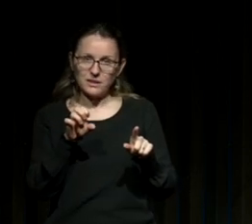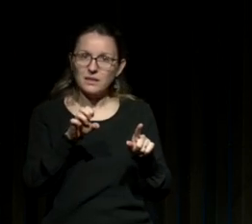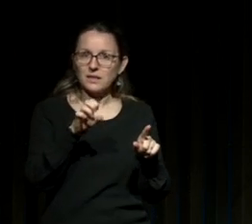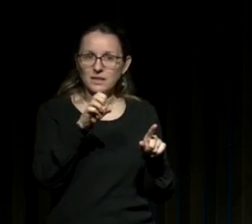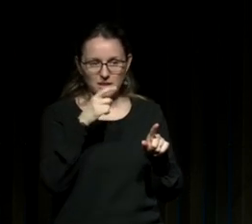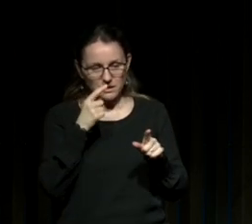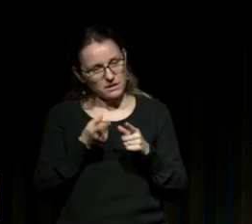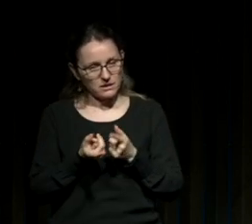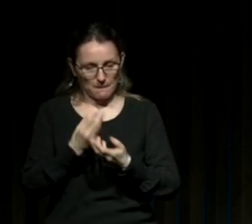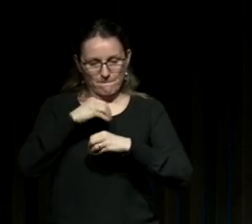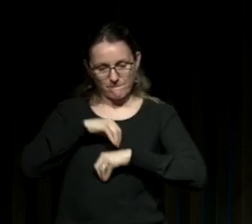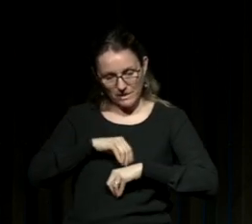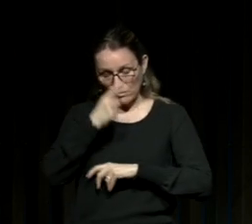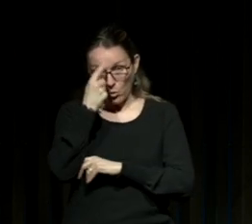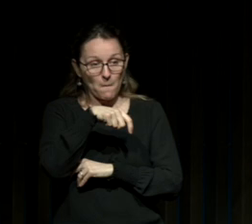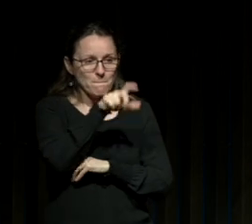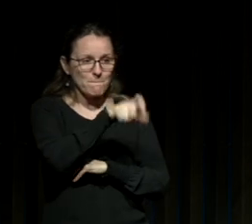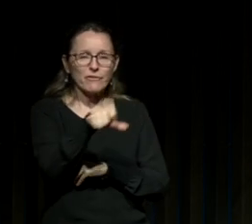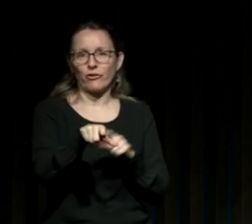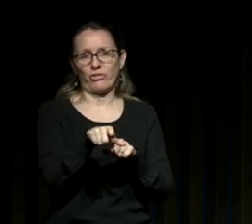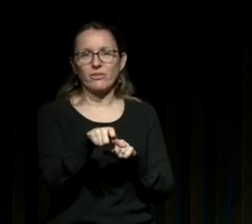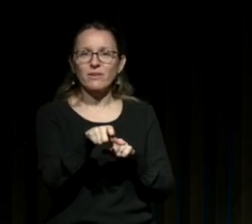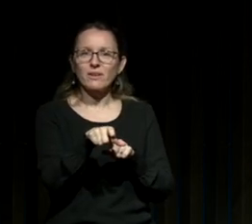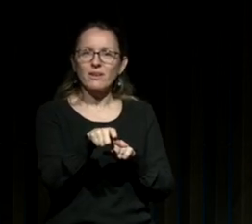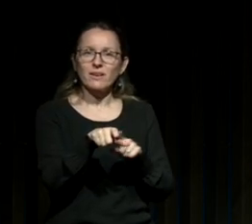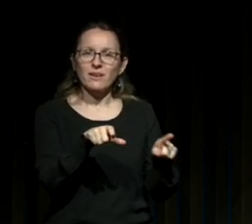pardon ce ne sont pas des patients ce sont des sujets qui envoyait on n'arrive pas à distinguer